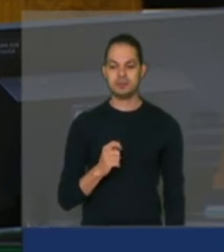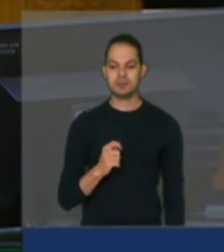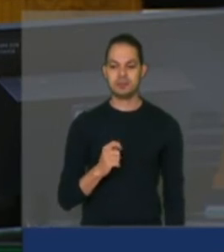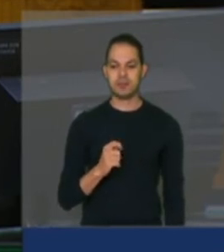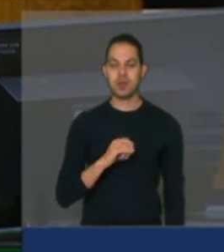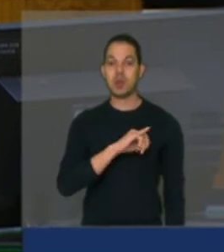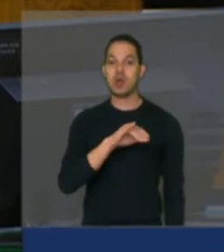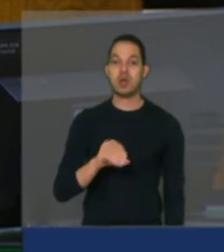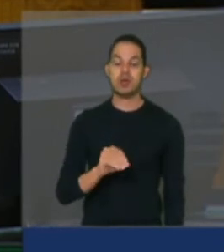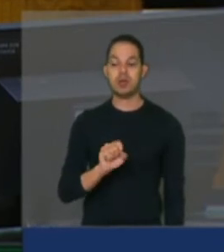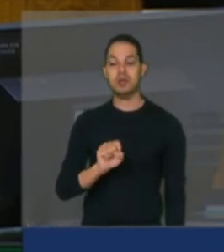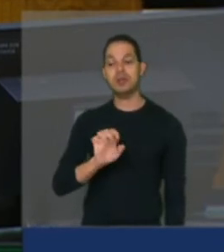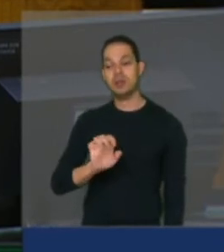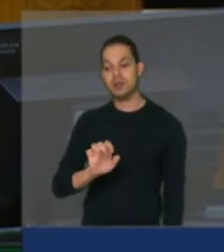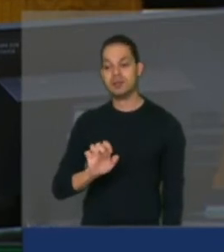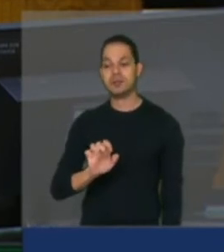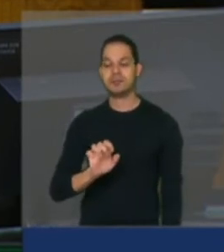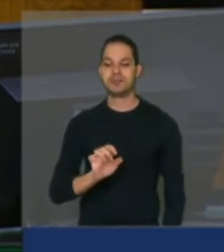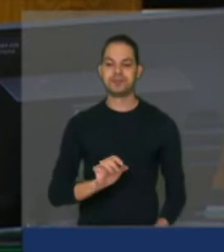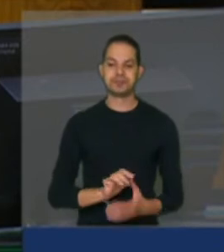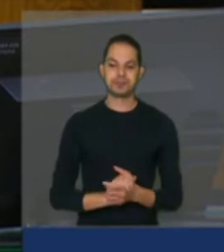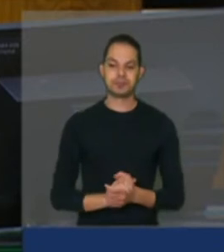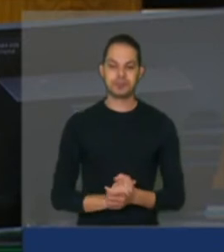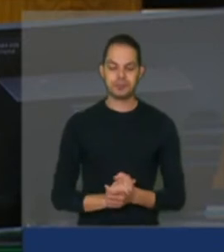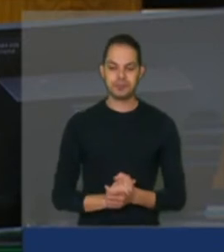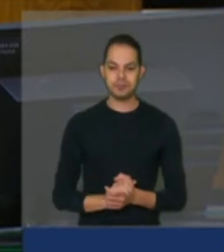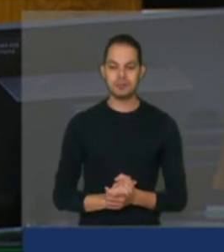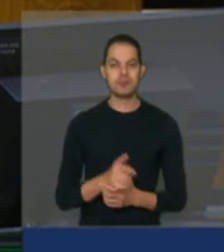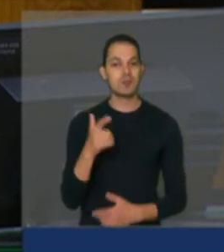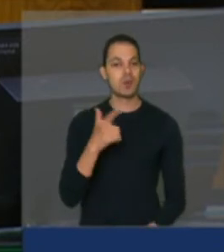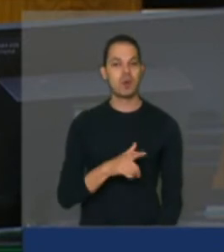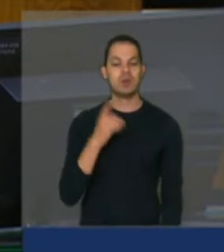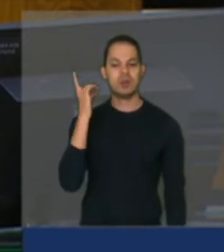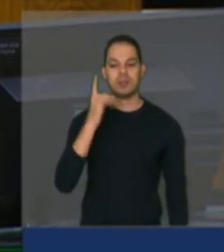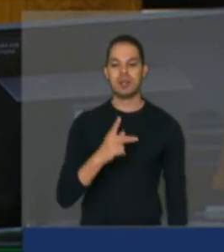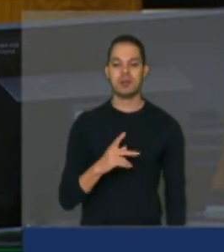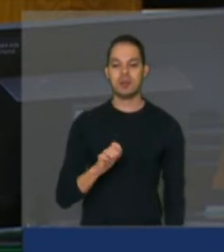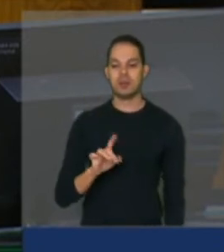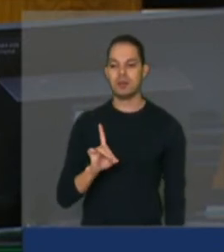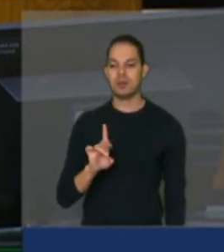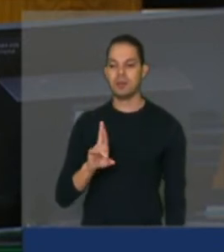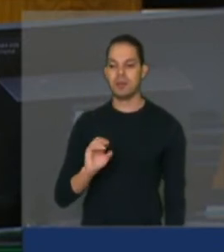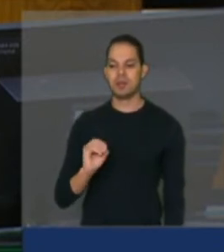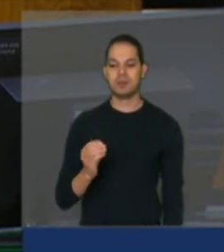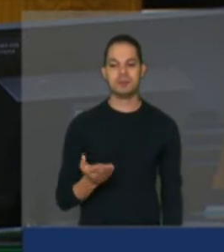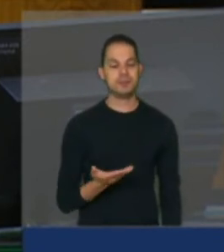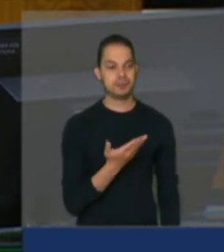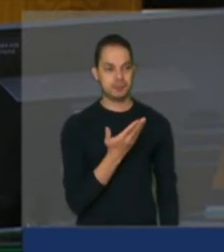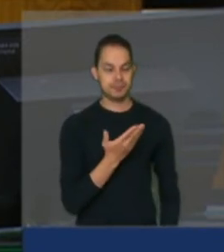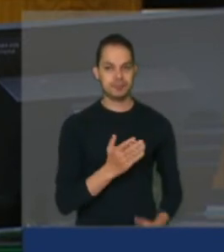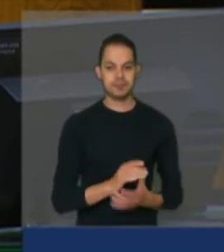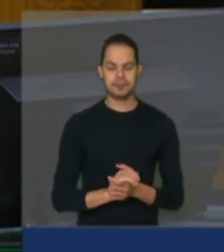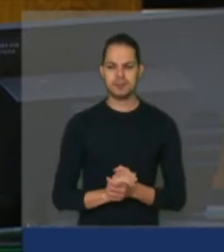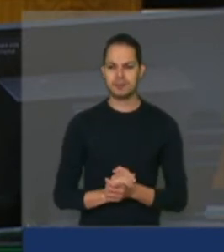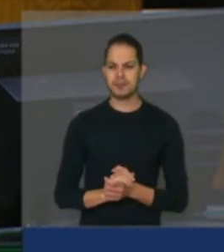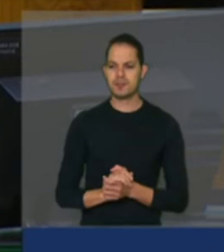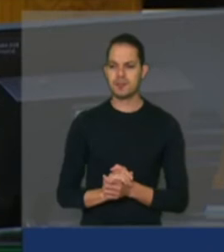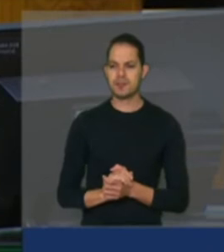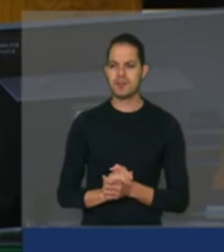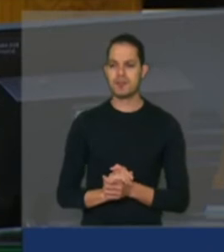DEPUTADO JOSÉRICARDO E PEDRO UCZAI DE SANTA CATARINA. [DEPUTADO]: SENHOR PRESIDENTE SENHORAS E SENHORES PARLAMENTARES. BOA TARDE. -- [PRESIDENTE]: DEPUTADO PEDRO UCZAI. -- [DEPUTADO]: EU QUER A